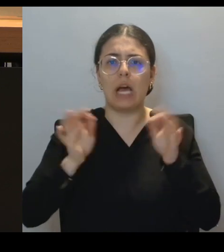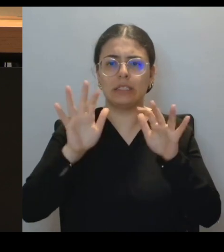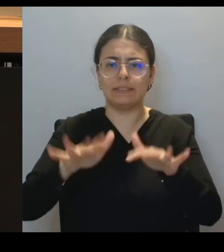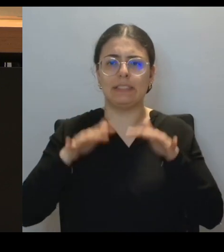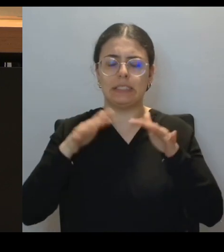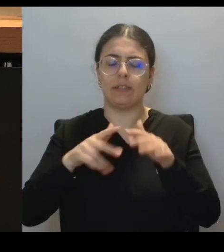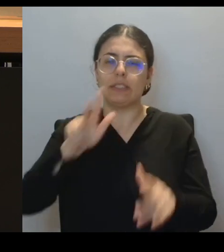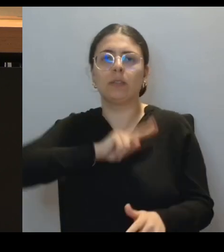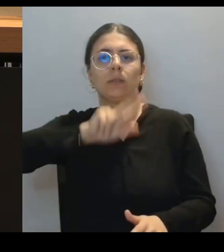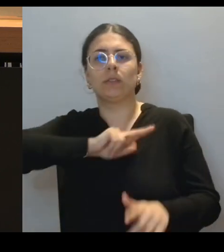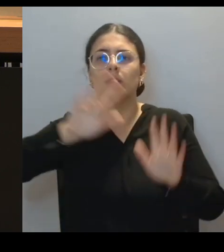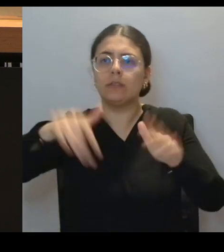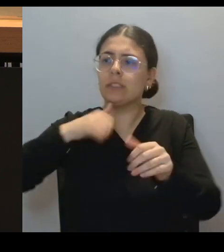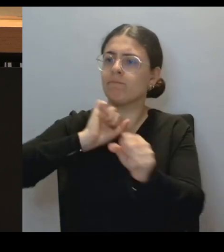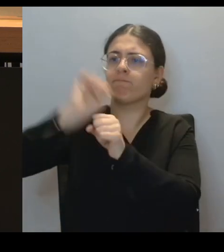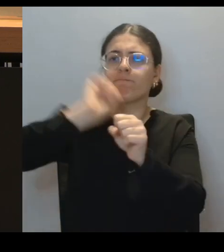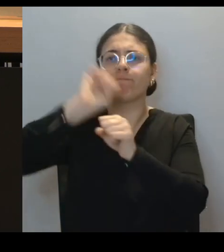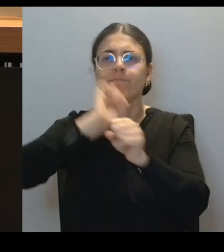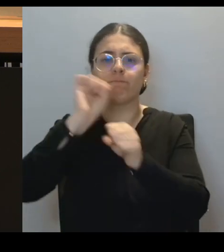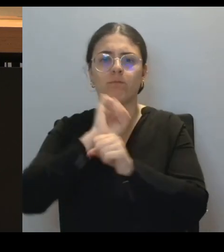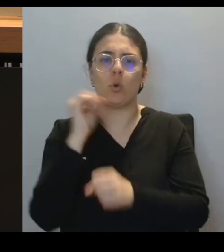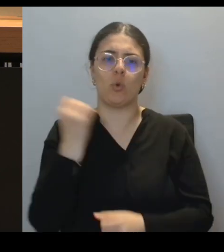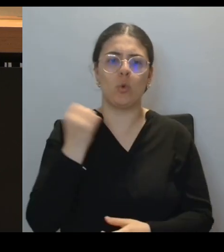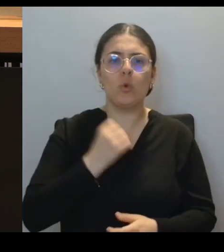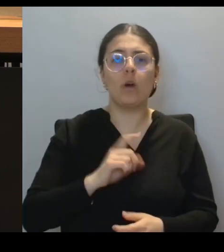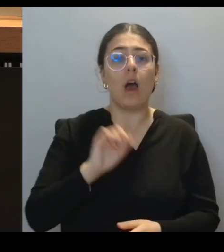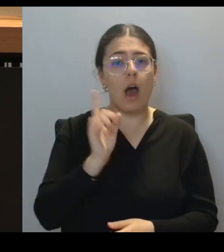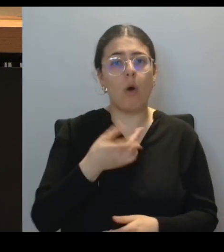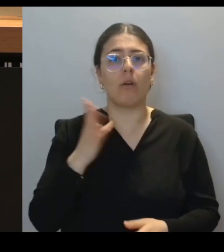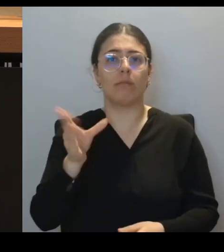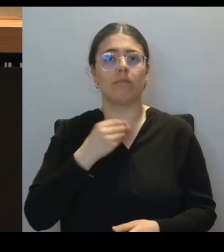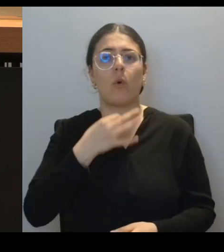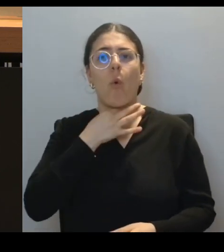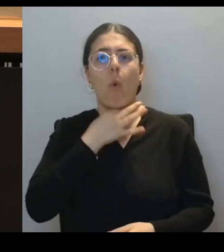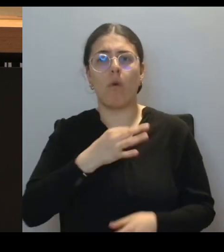dem extremen Mittel des Hungerstreiks. Denn sie haben Angst. Und vielleicht hilft